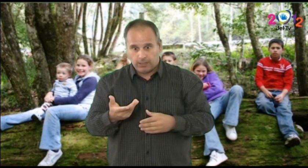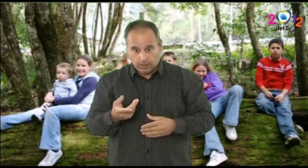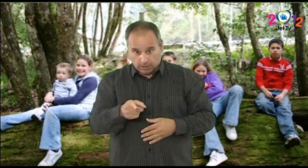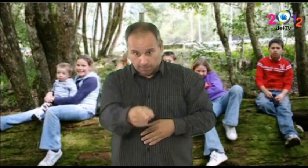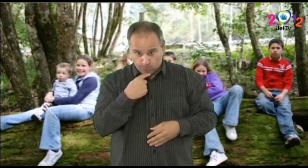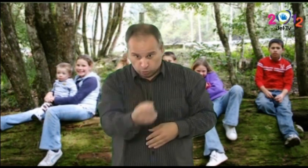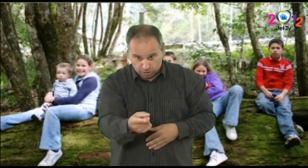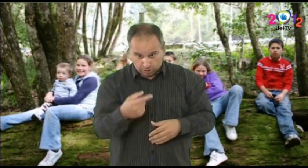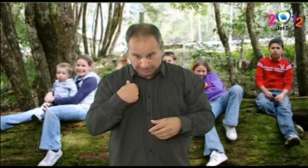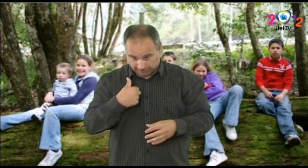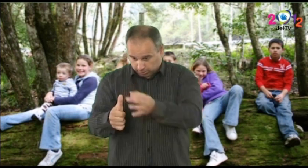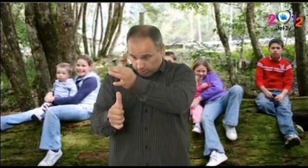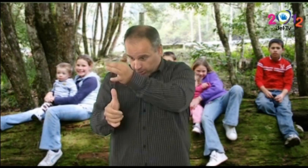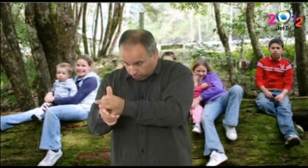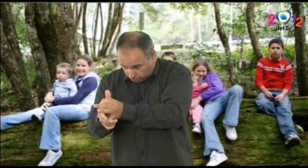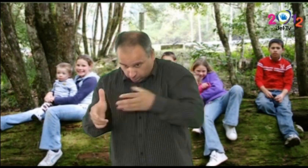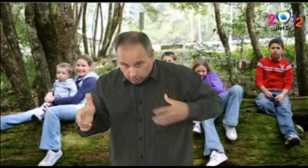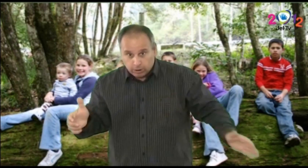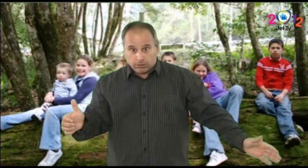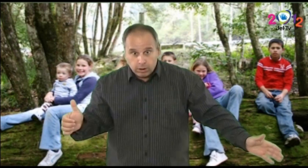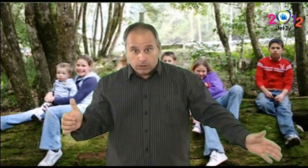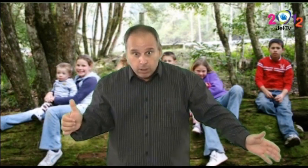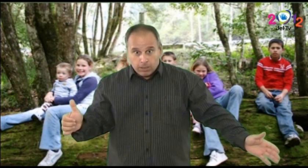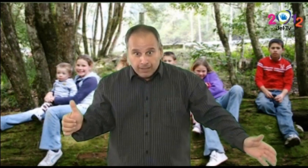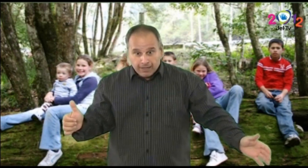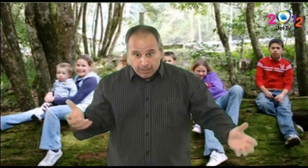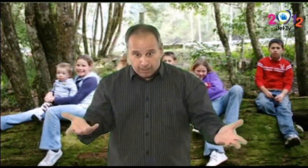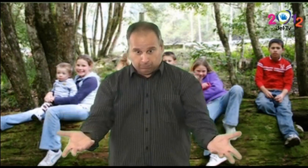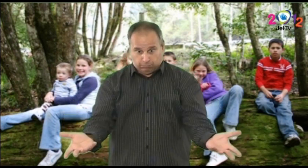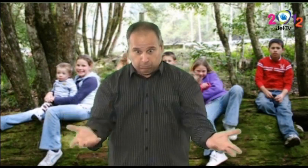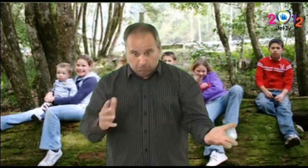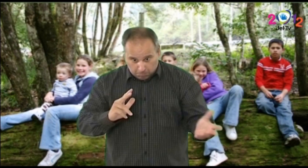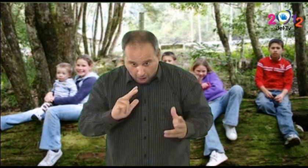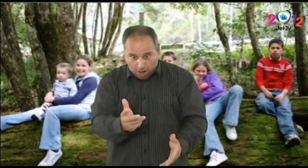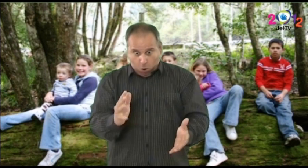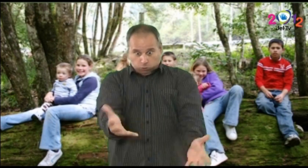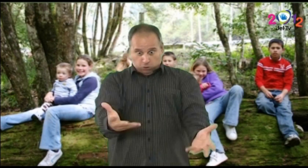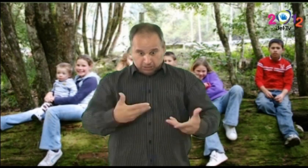Azt mondtad, húzzam az ujjamra. Ráhúztam és úgy szeretkeztem. És meg is született ötödik gyerek.